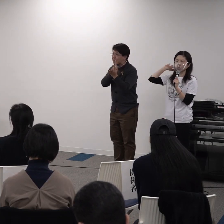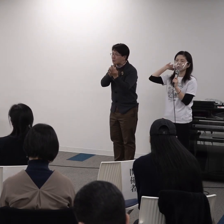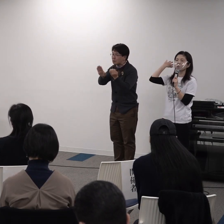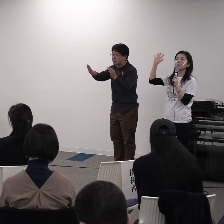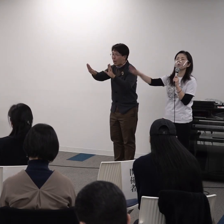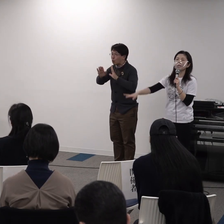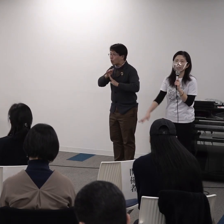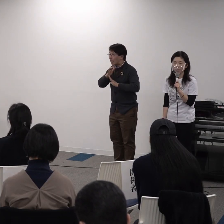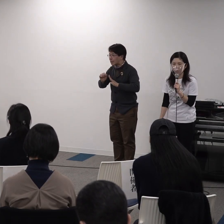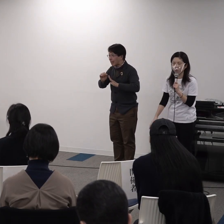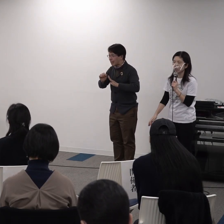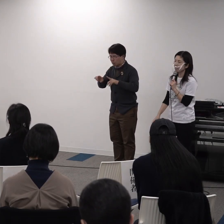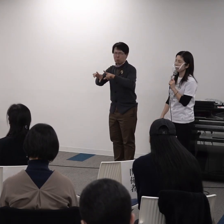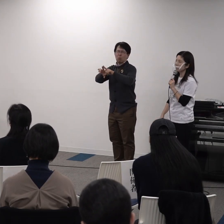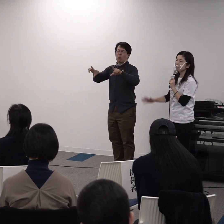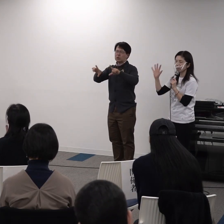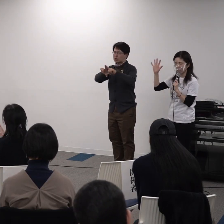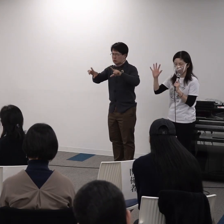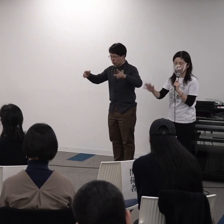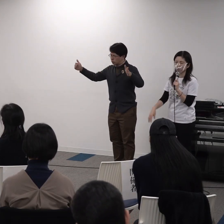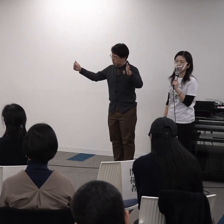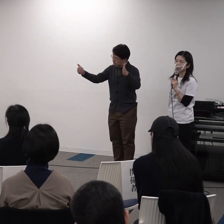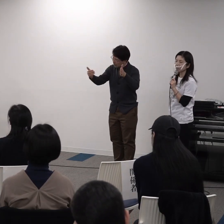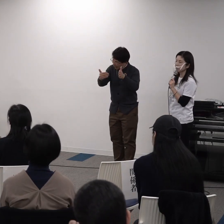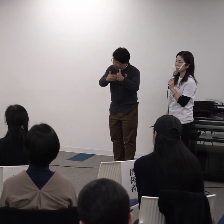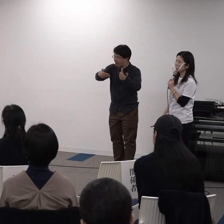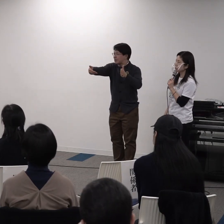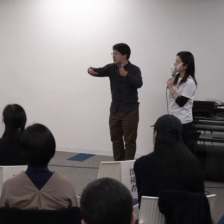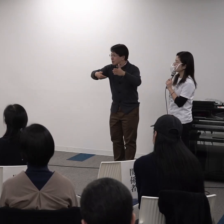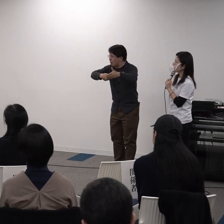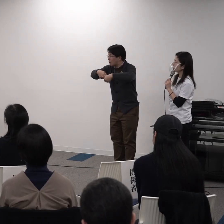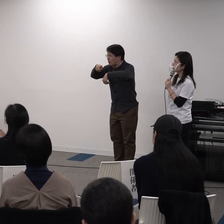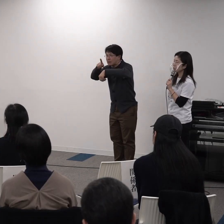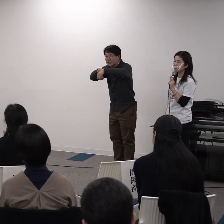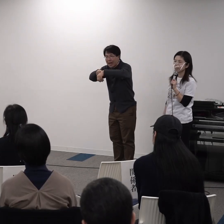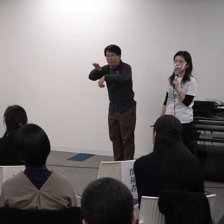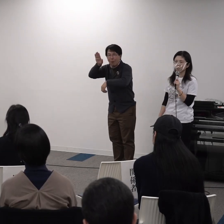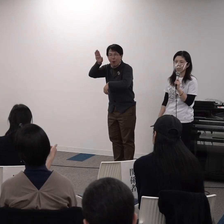もちろん後半にも最後に質問の時間 作りたいと思いますので